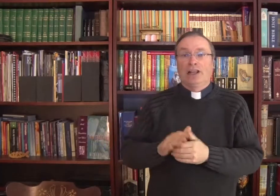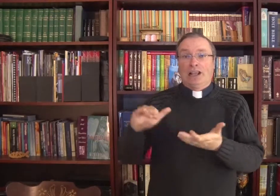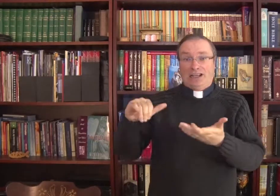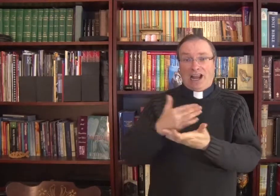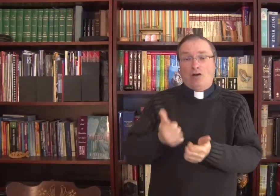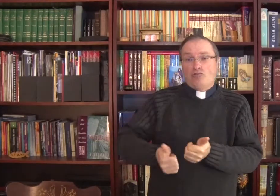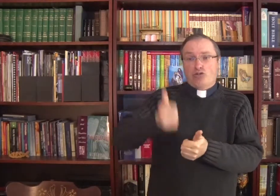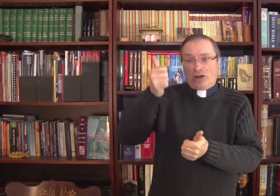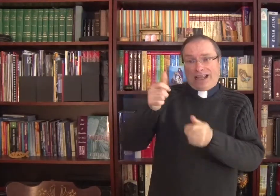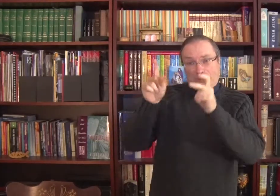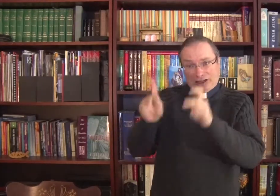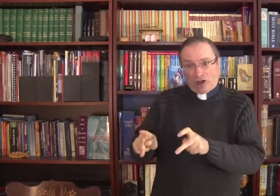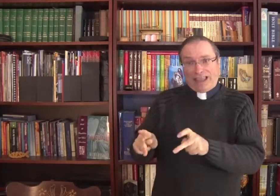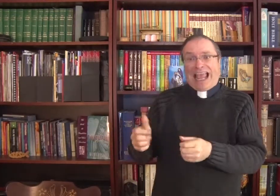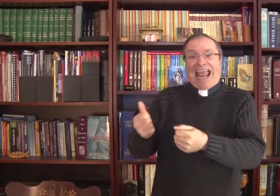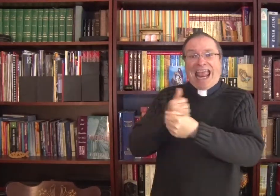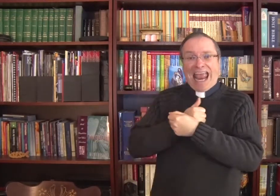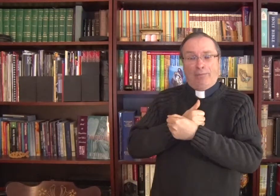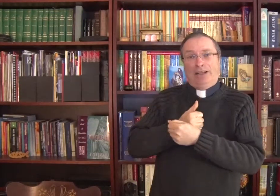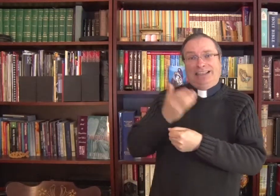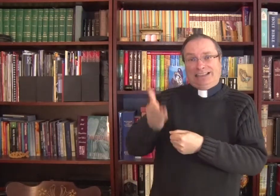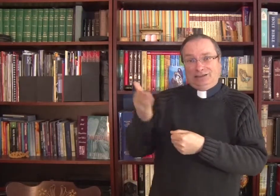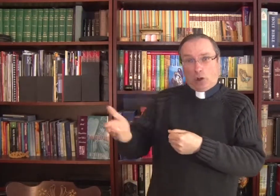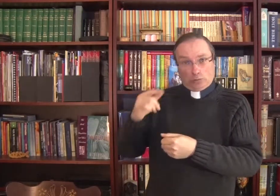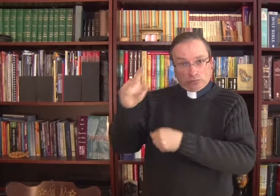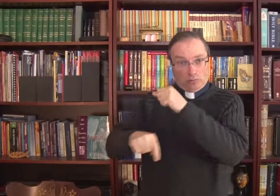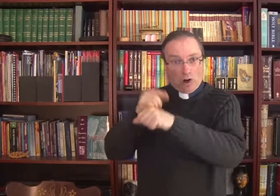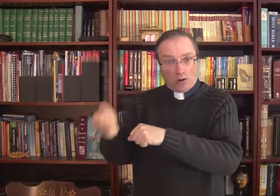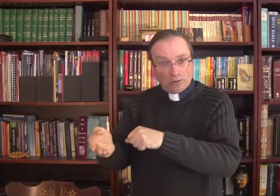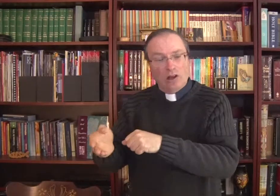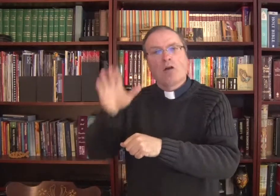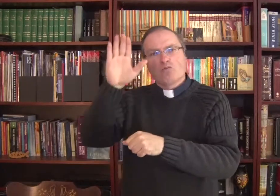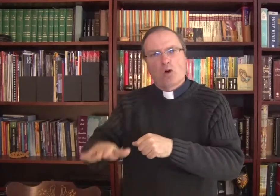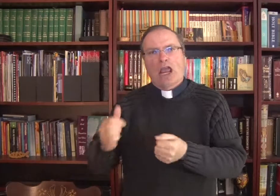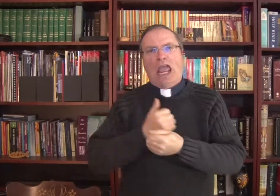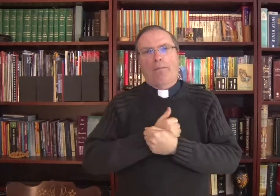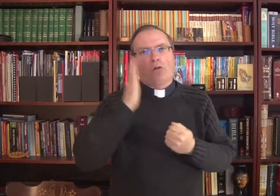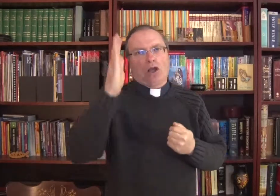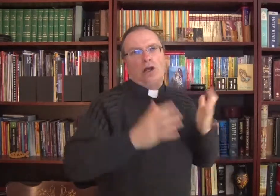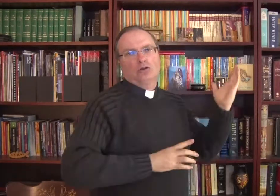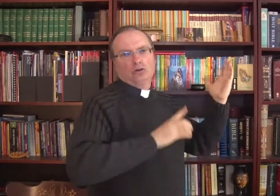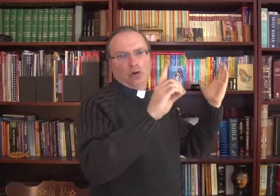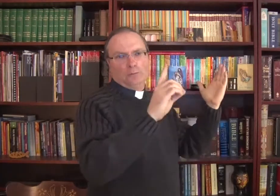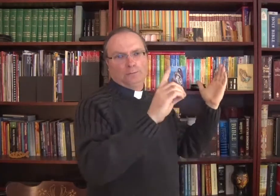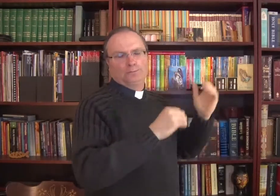Car plus la personne aime les choses du monde, moins elle aimera Dieu.